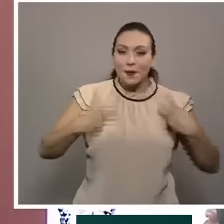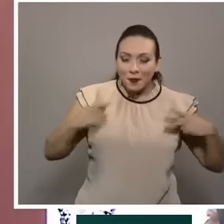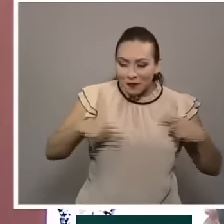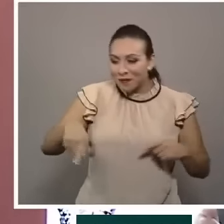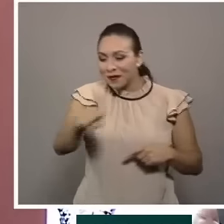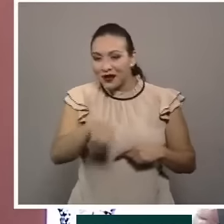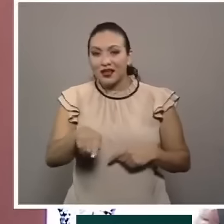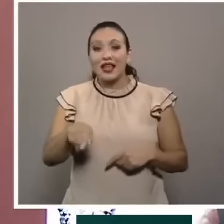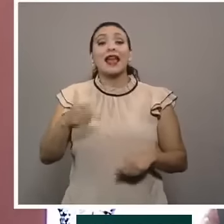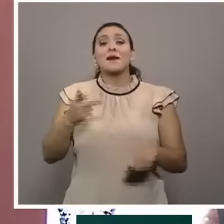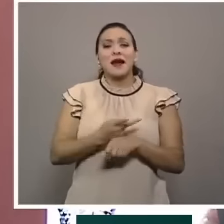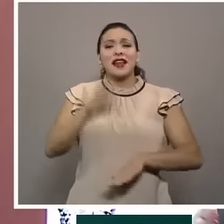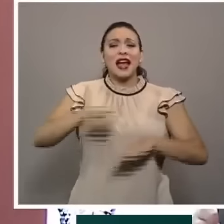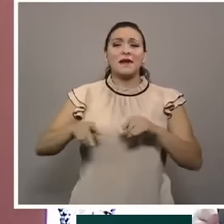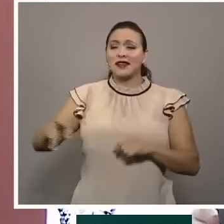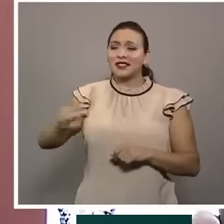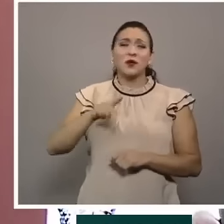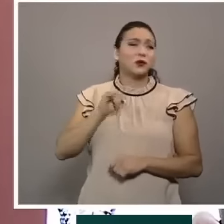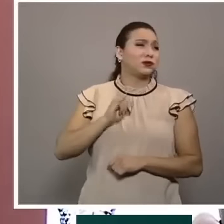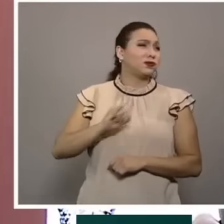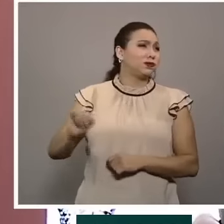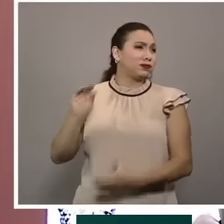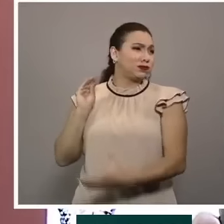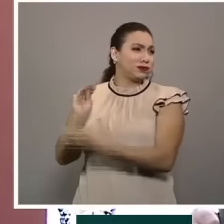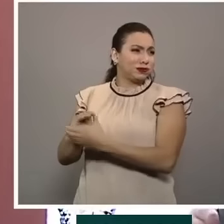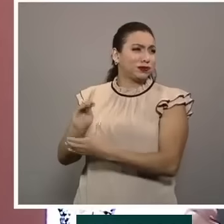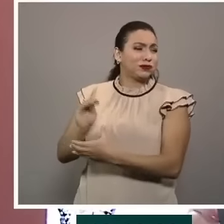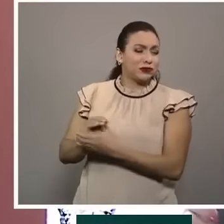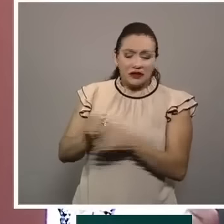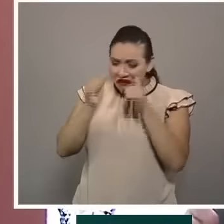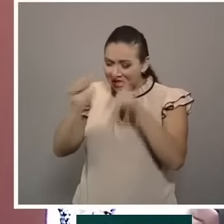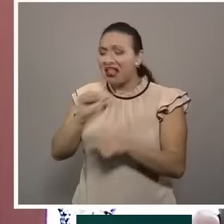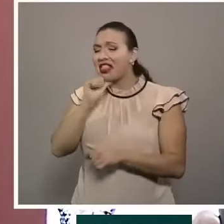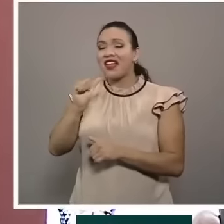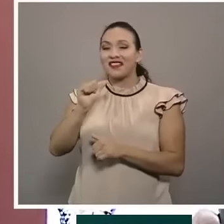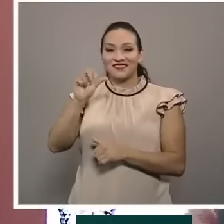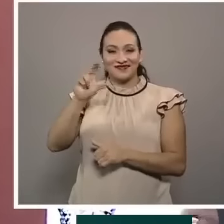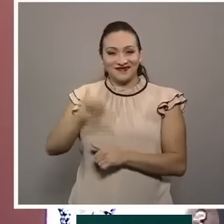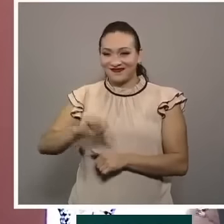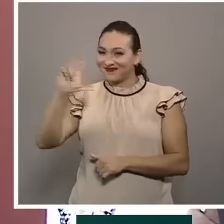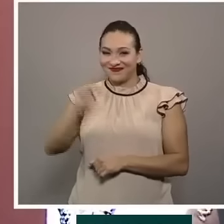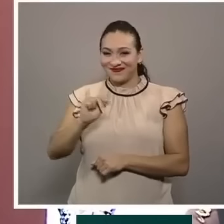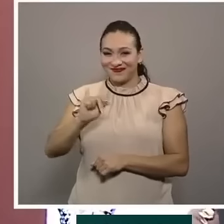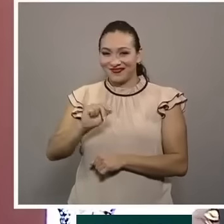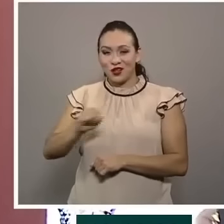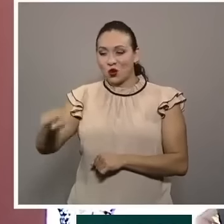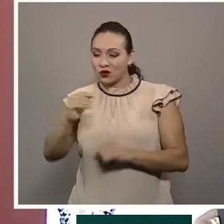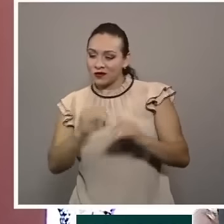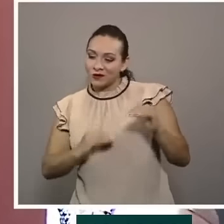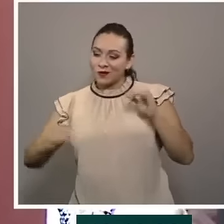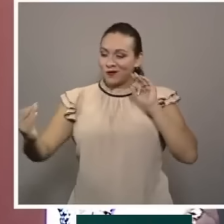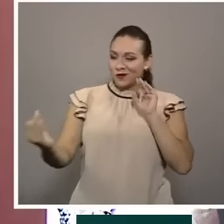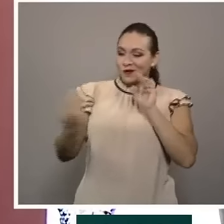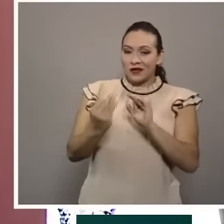lugar de la lista de prioridades. Hoy vamos a atender un reclamo de más de 5 años de una